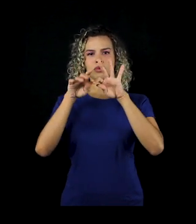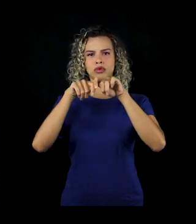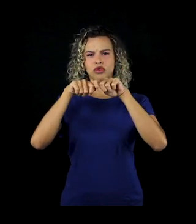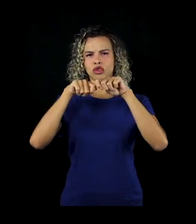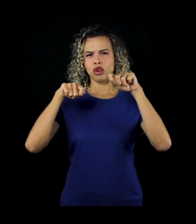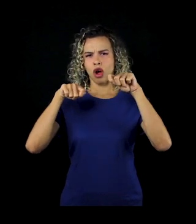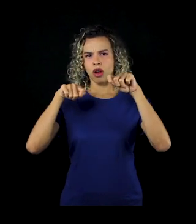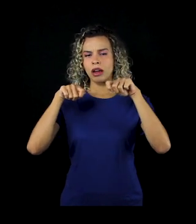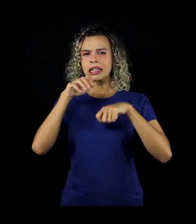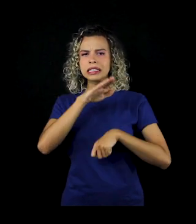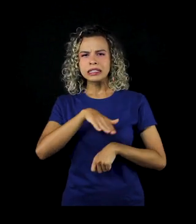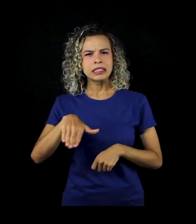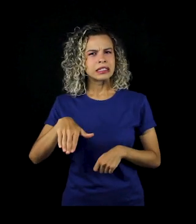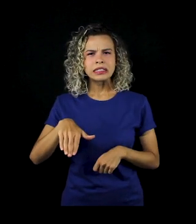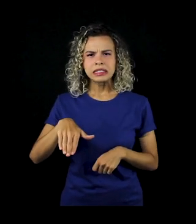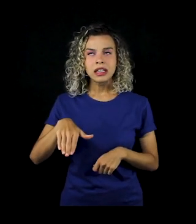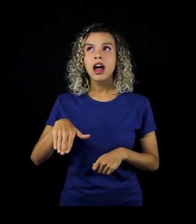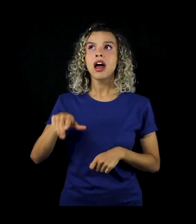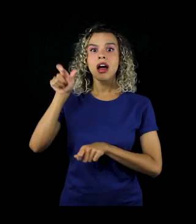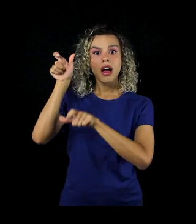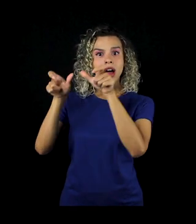As crianças podem pedir ajuda para os mais velhos.